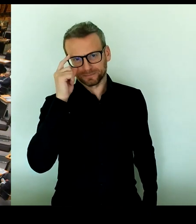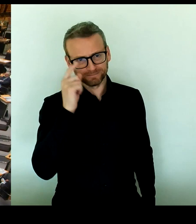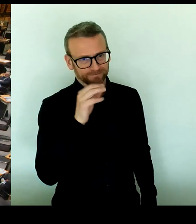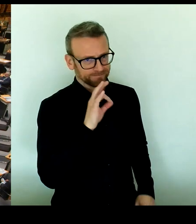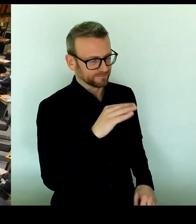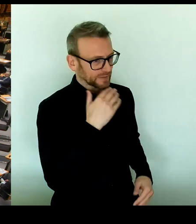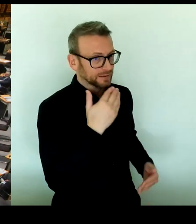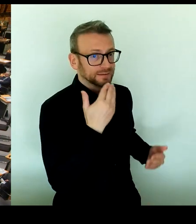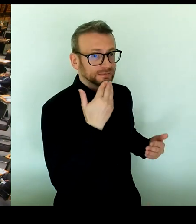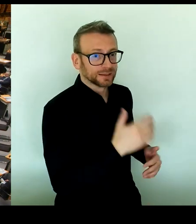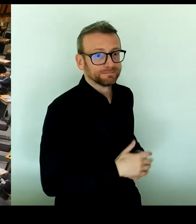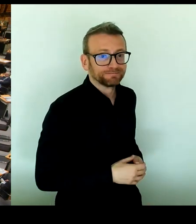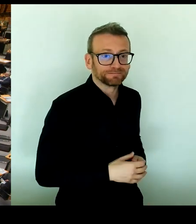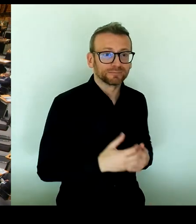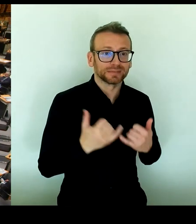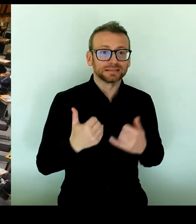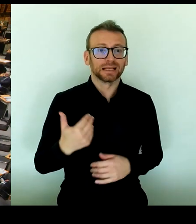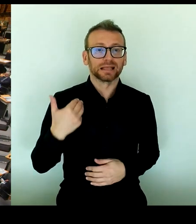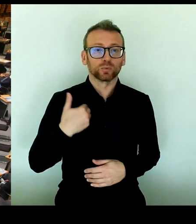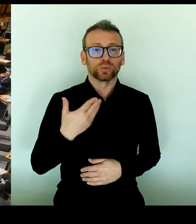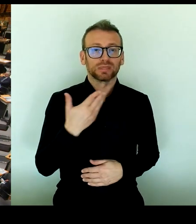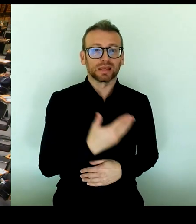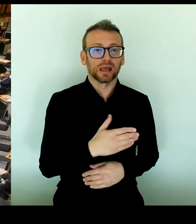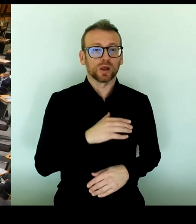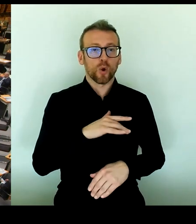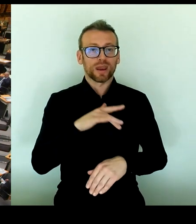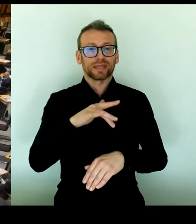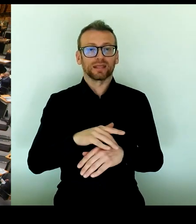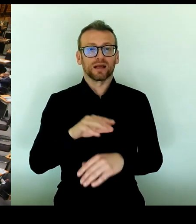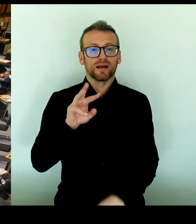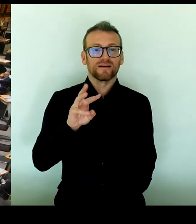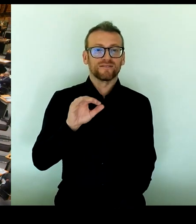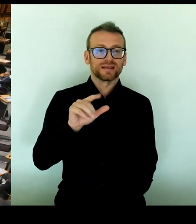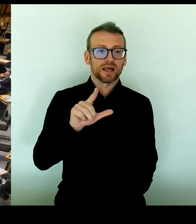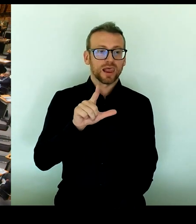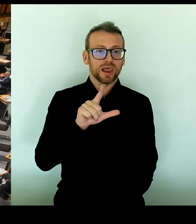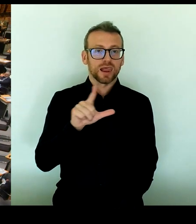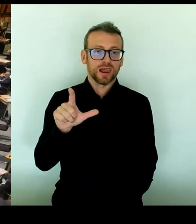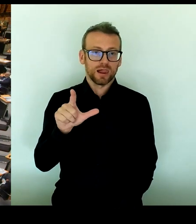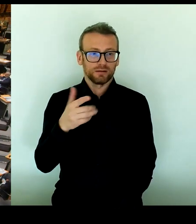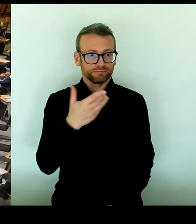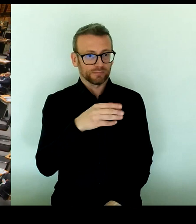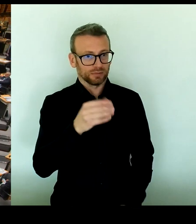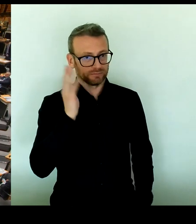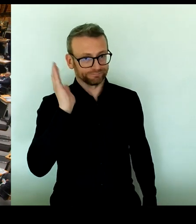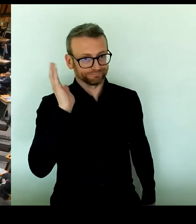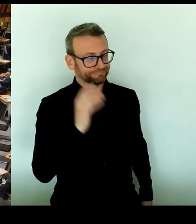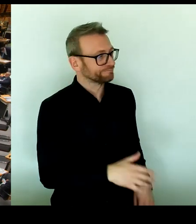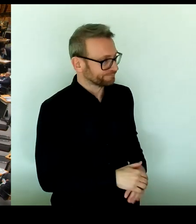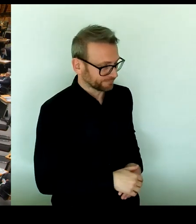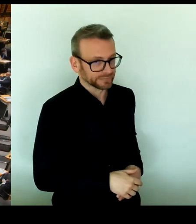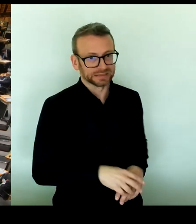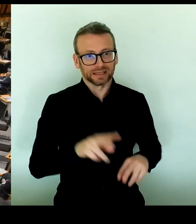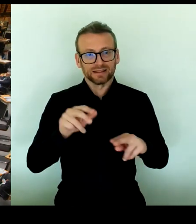Wir haben uns für die Kultur viele Ziele in dieser Wahlperiode gesetzt. Wir möchten die Kultur krisenfest und klimaresilient machen. (Beifall)